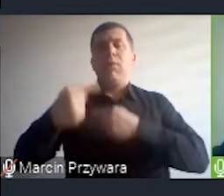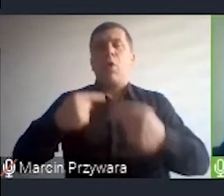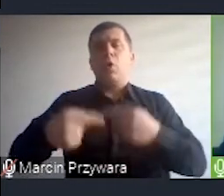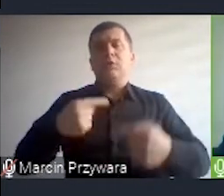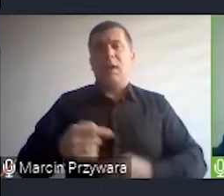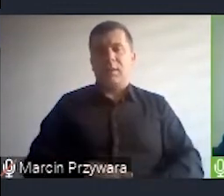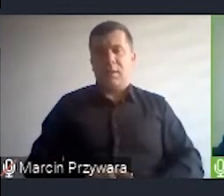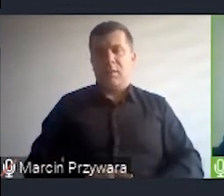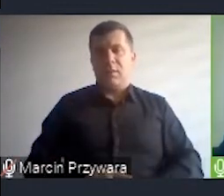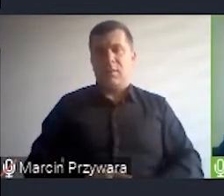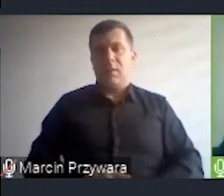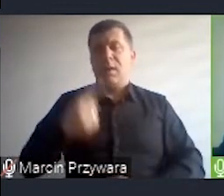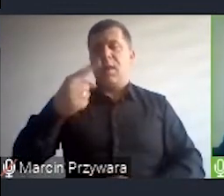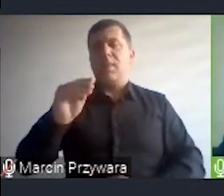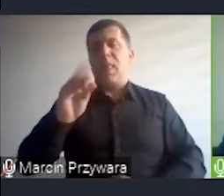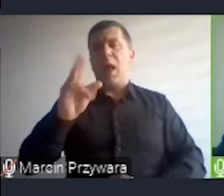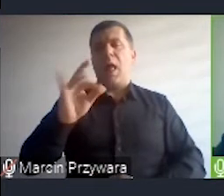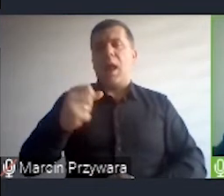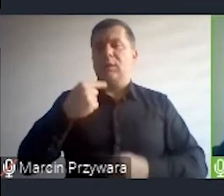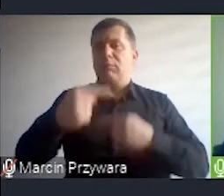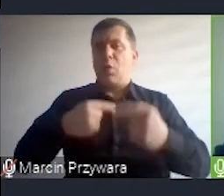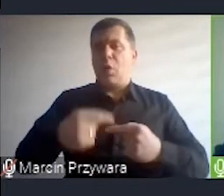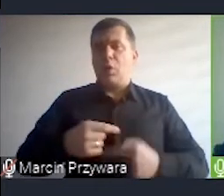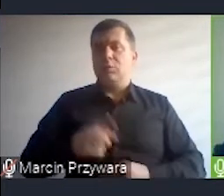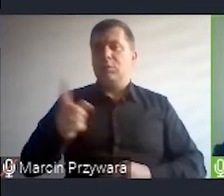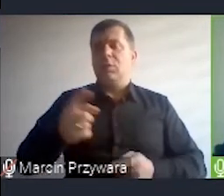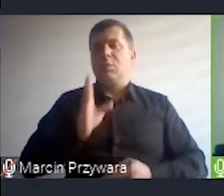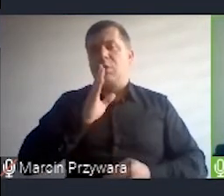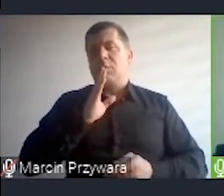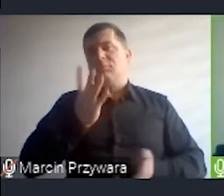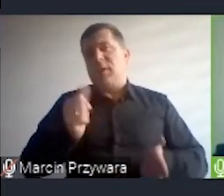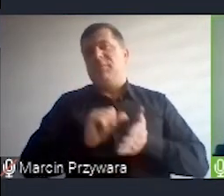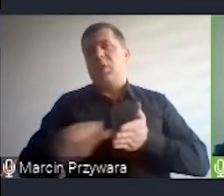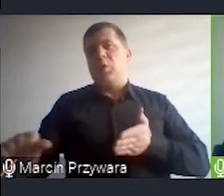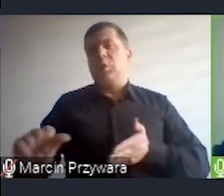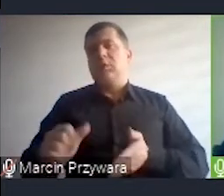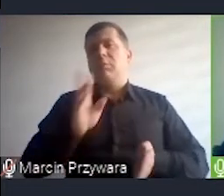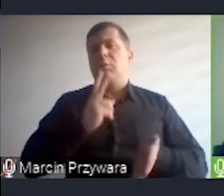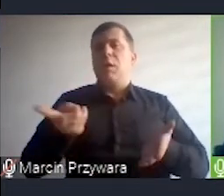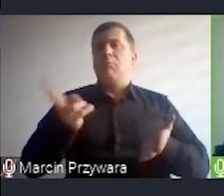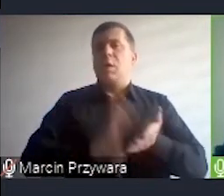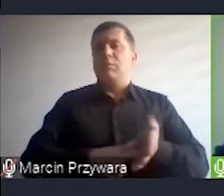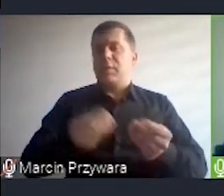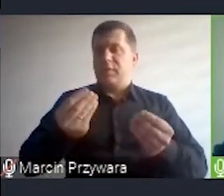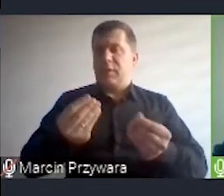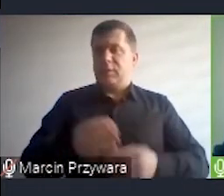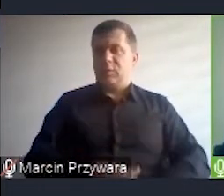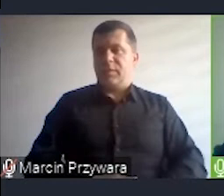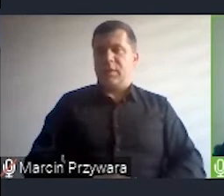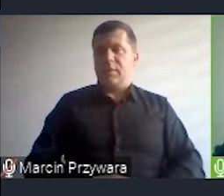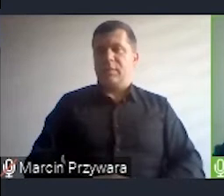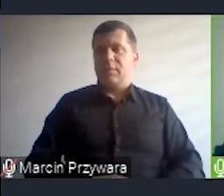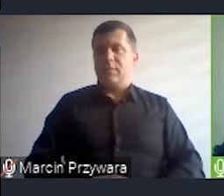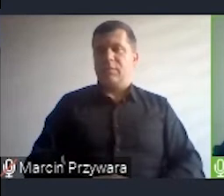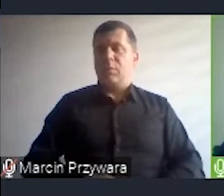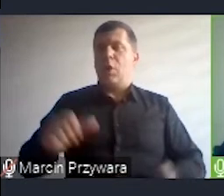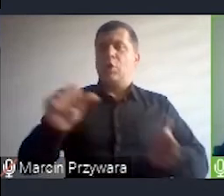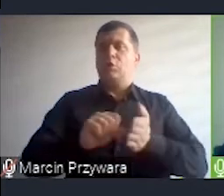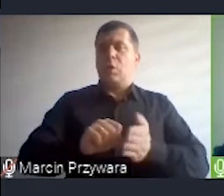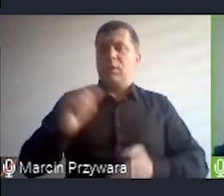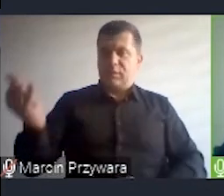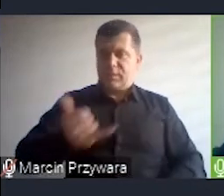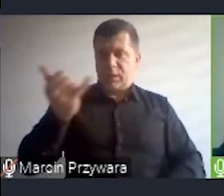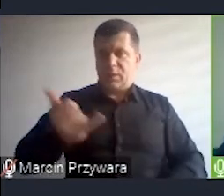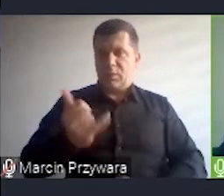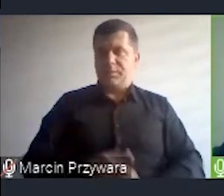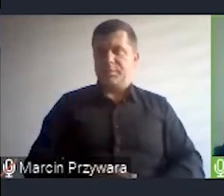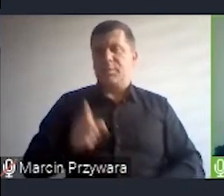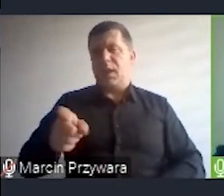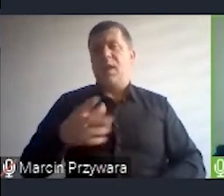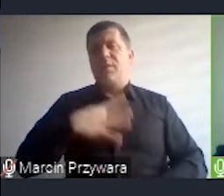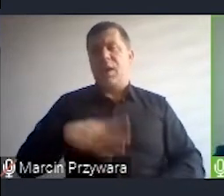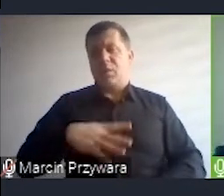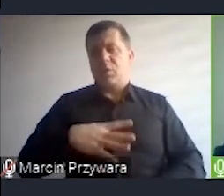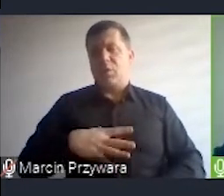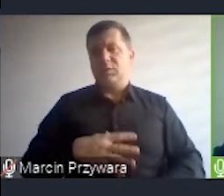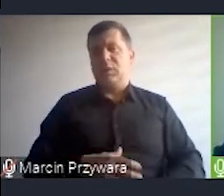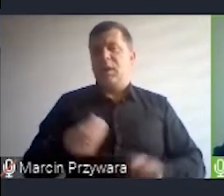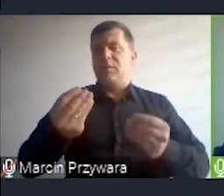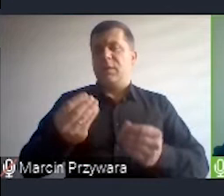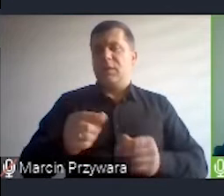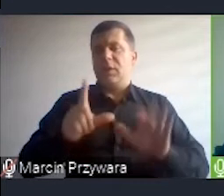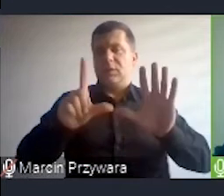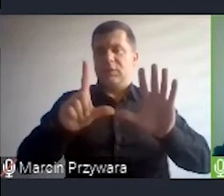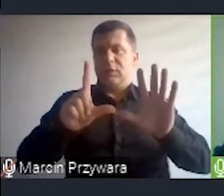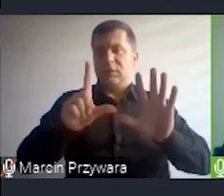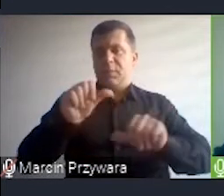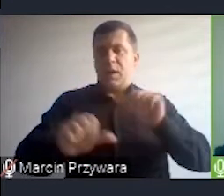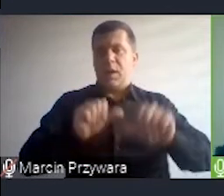Taka deklaracja pochodzenia wykluczy podwójne finansowanie. Środki trwałe i wartości finansowane 7 lat wstecz,